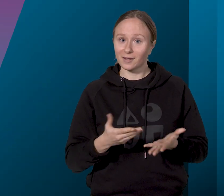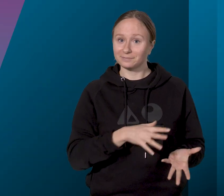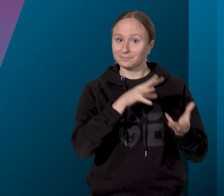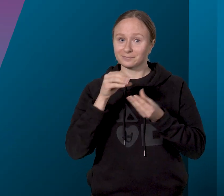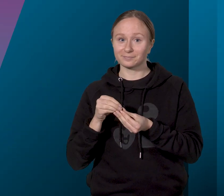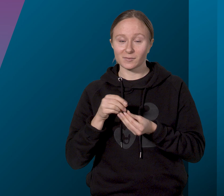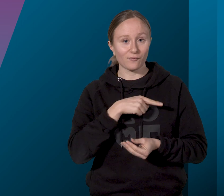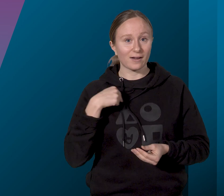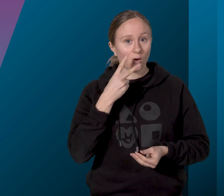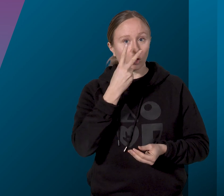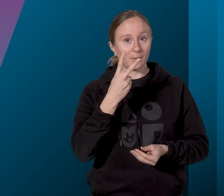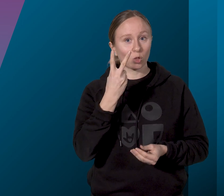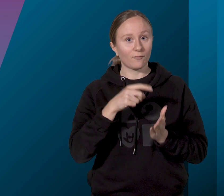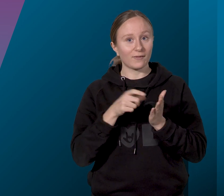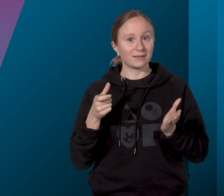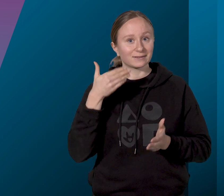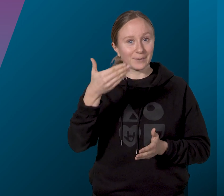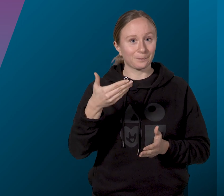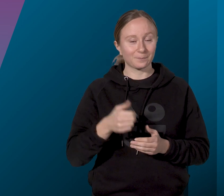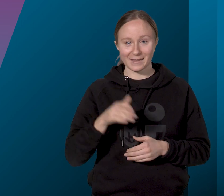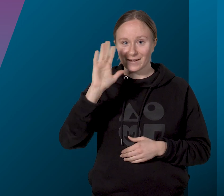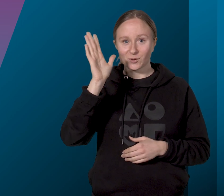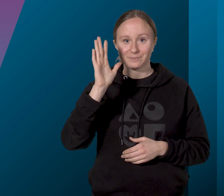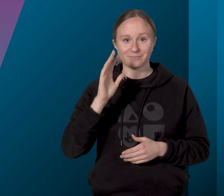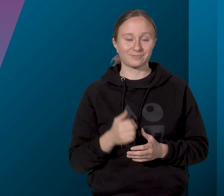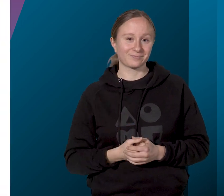Det var veckans nyheter, viåterkommer om två veckor. Hej då!